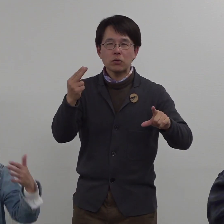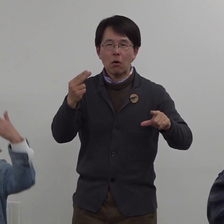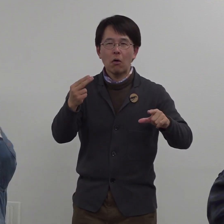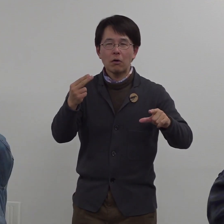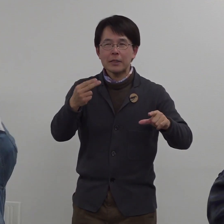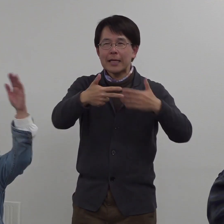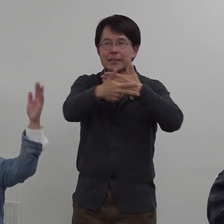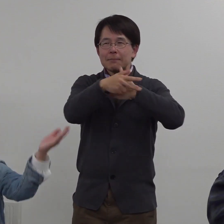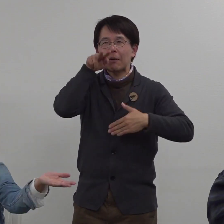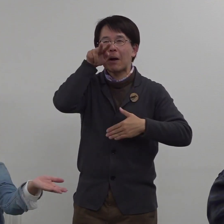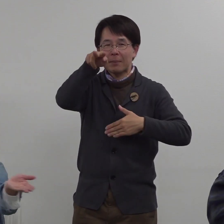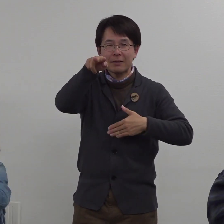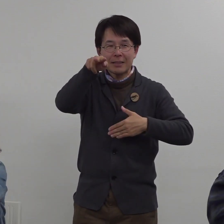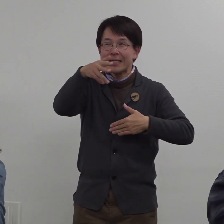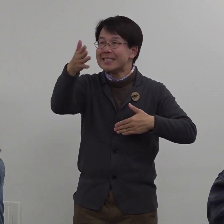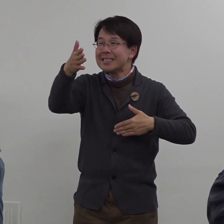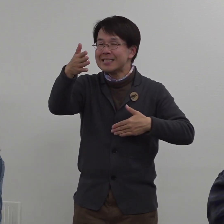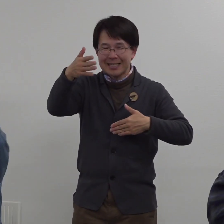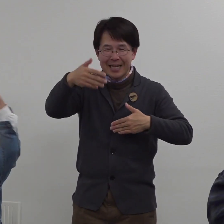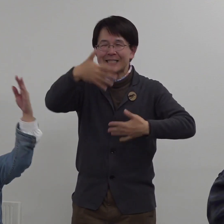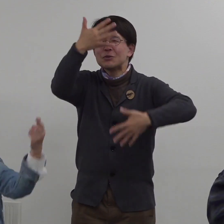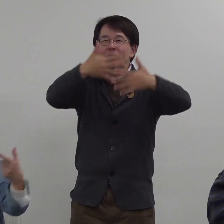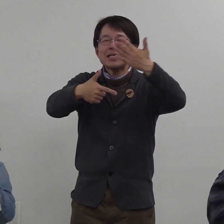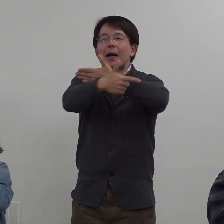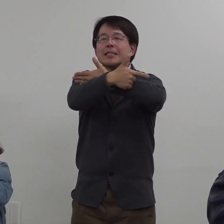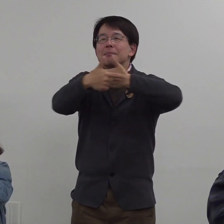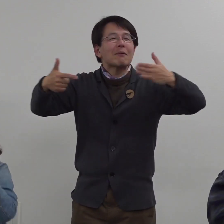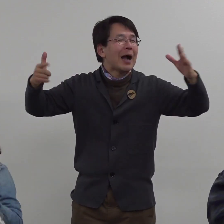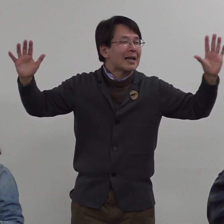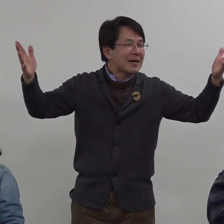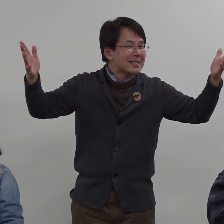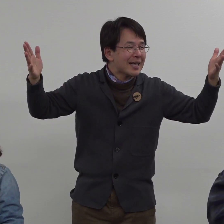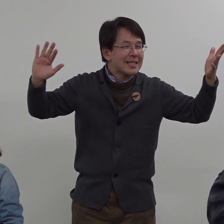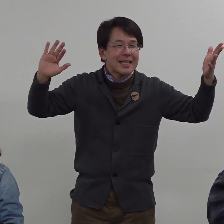スクリーンには字幕はないんです 、でもここに字幕がある